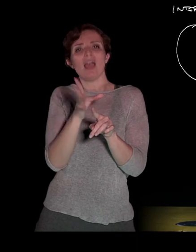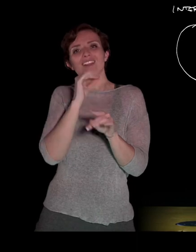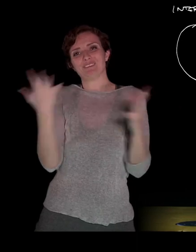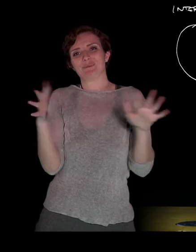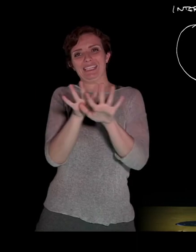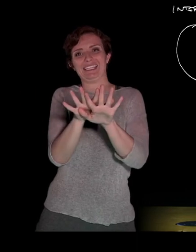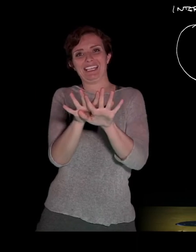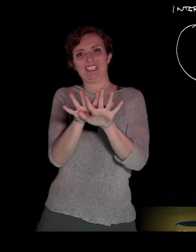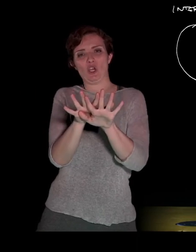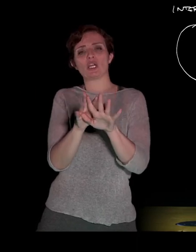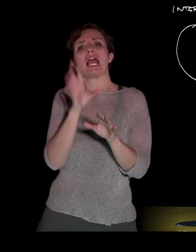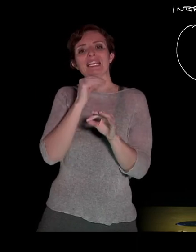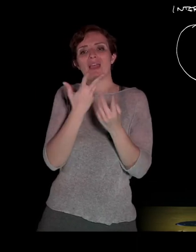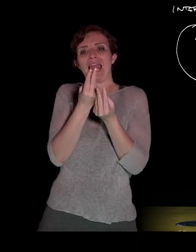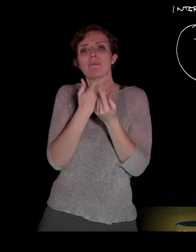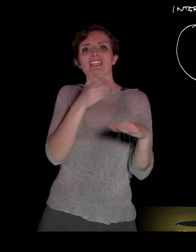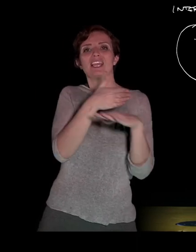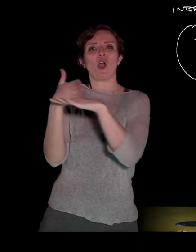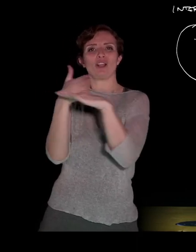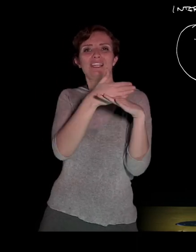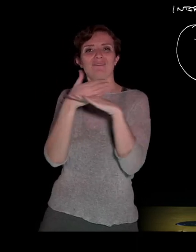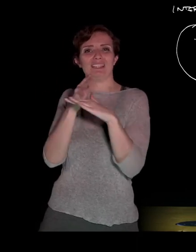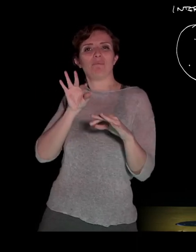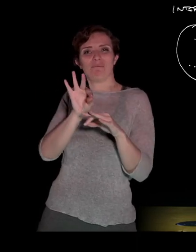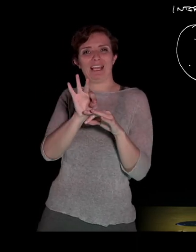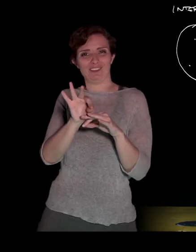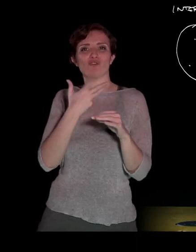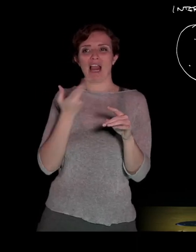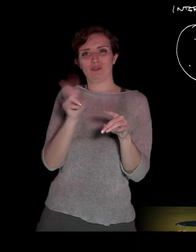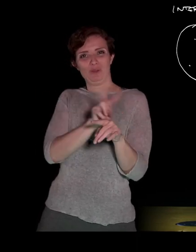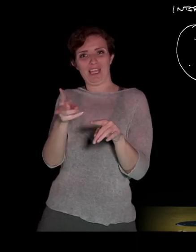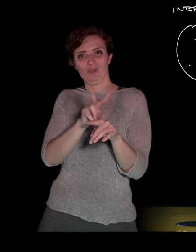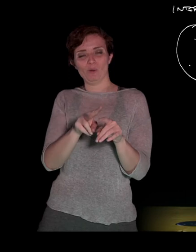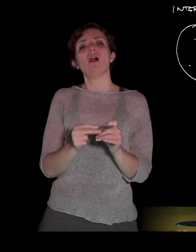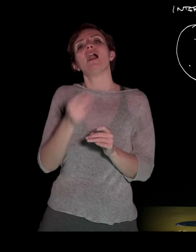..costituito da tutti gli elementi comuni agli insiemi 'A' e 'B'. Quindi, in particolare,